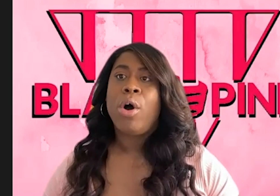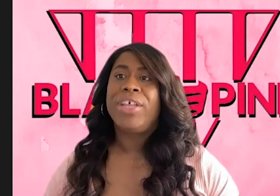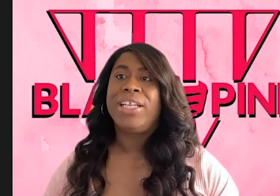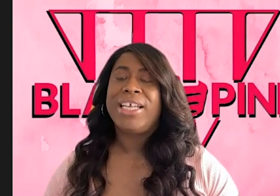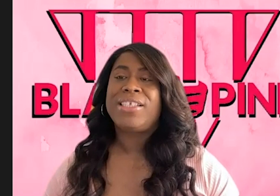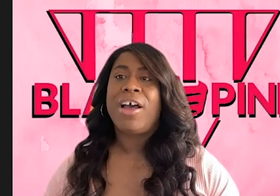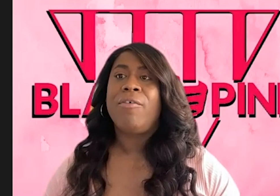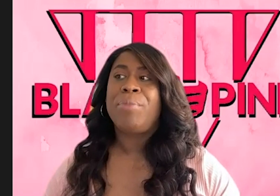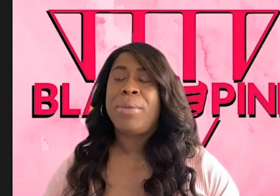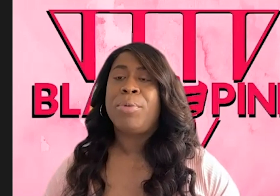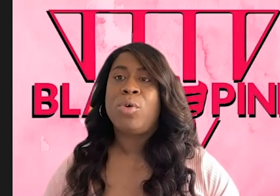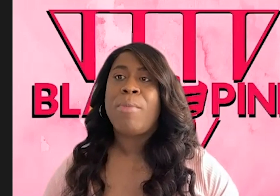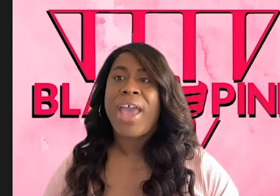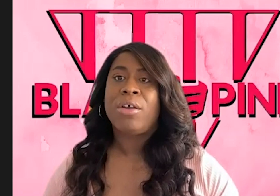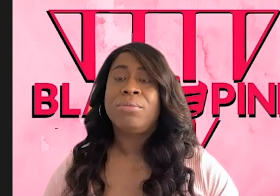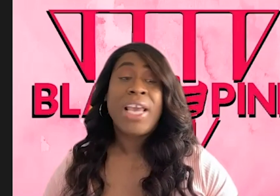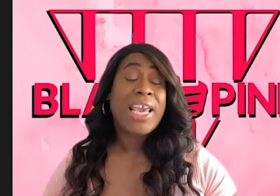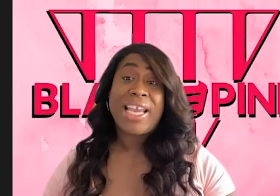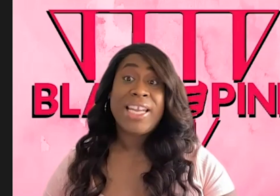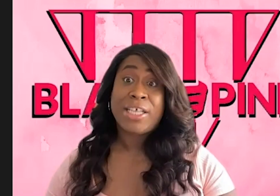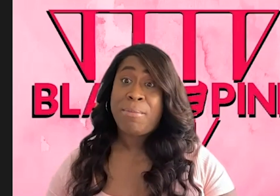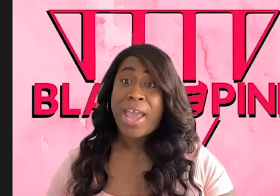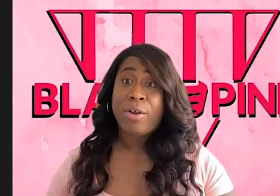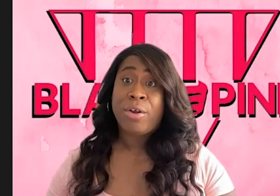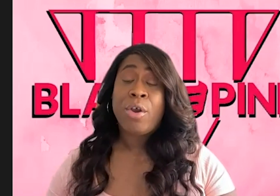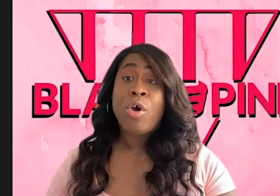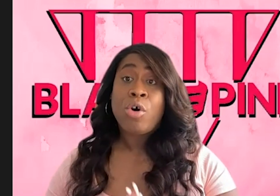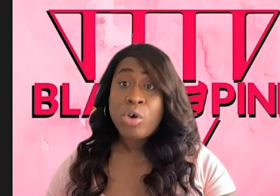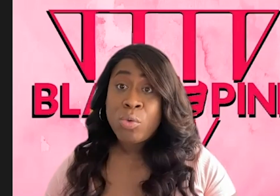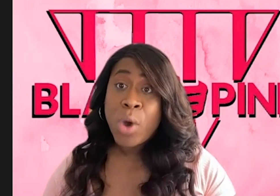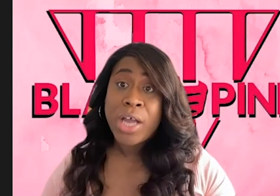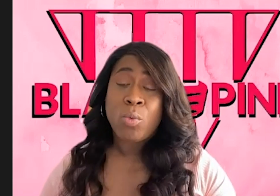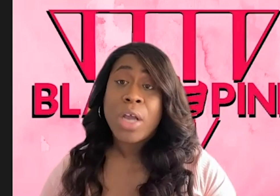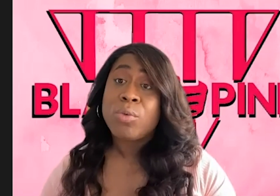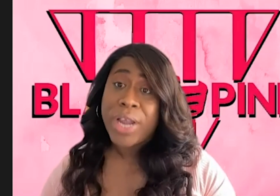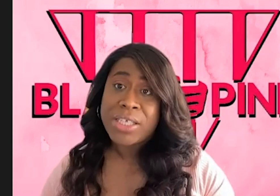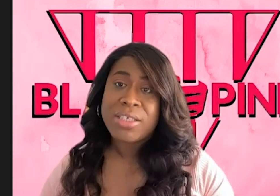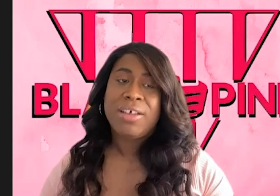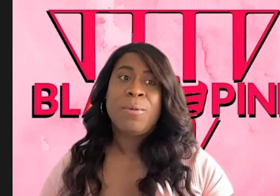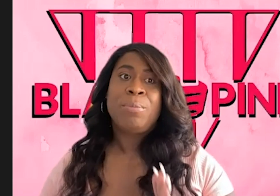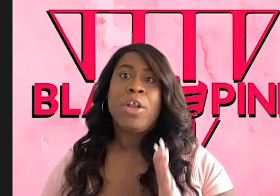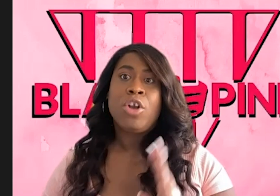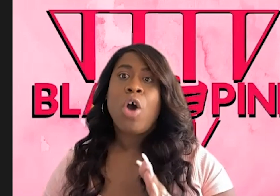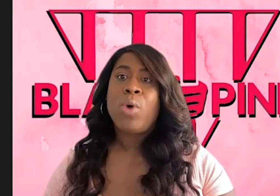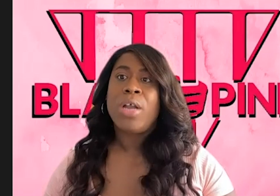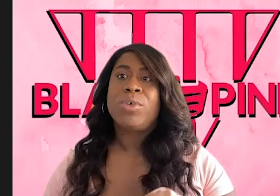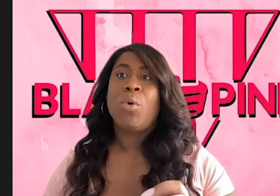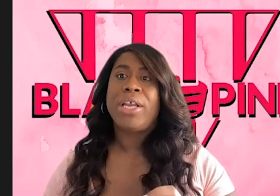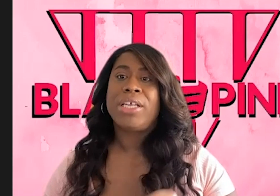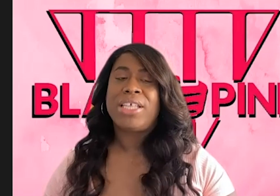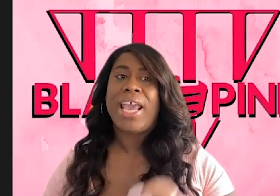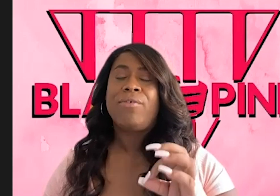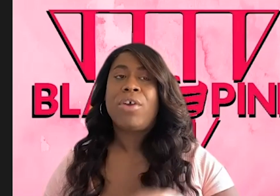en la lista de personas importantes. No importa quién ganó en qué carrera. Nadie iba a decir,